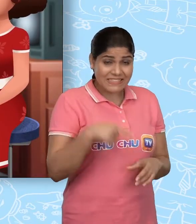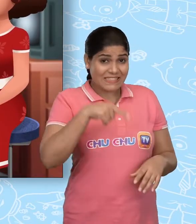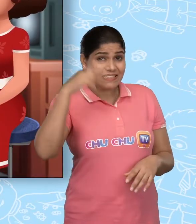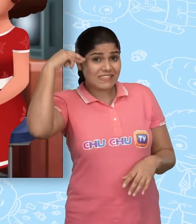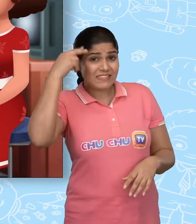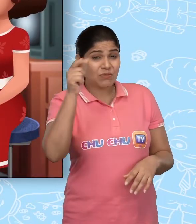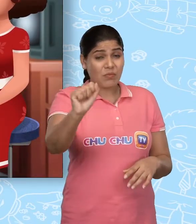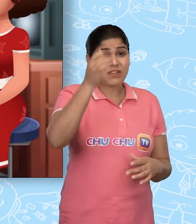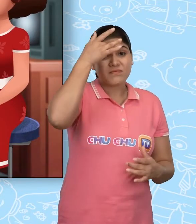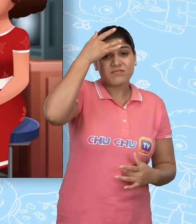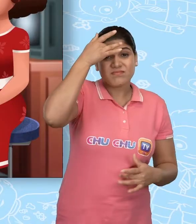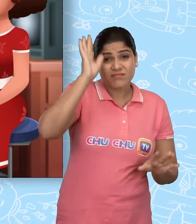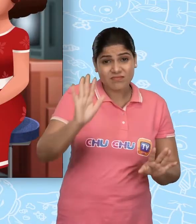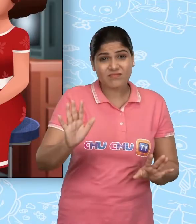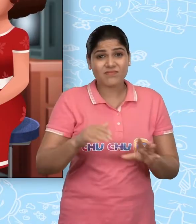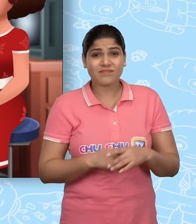उसी से तुम्हारी तबियत खराब हो रही है